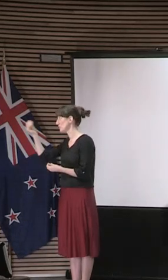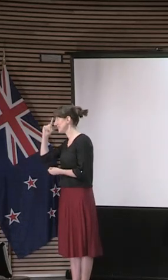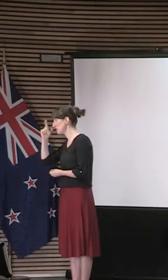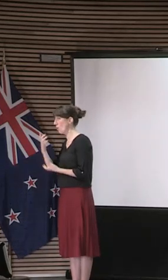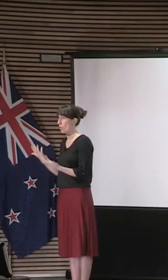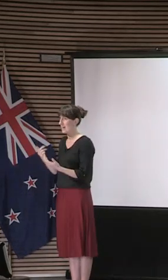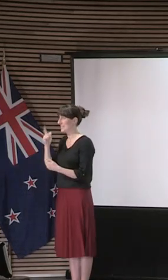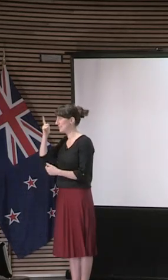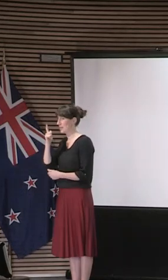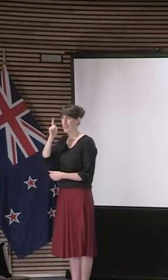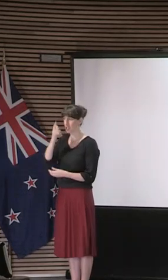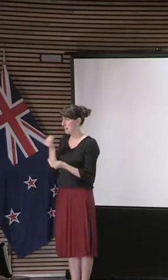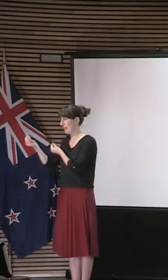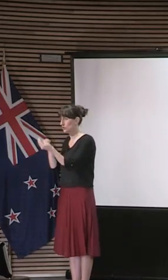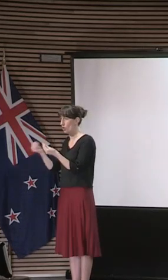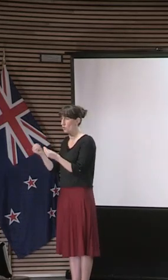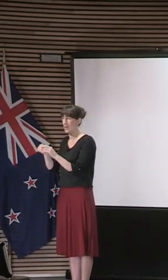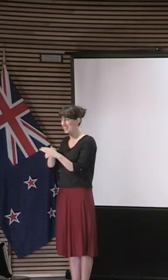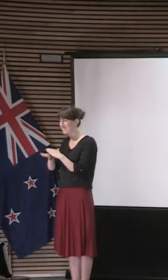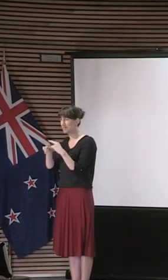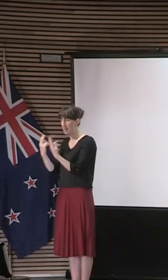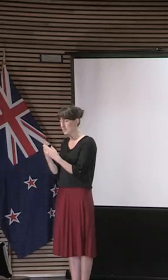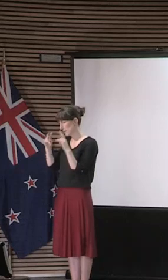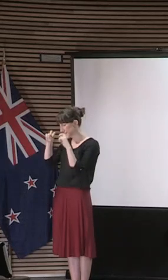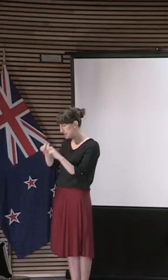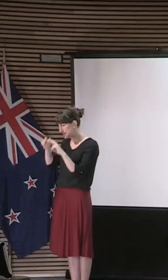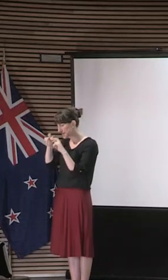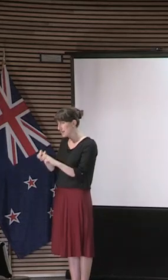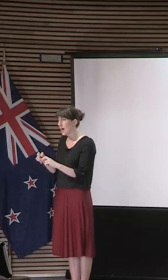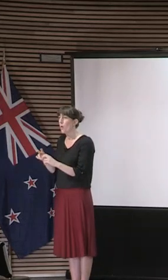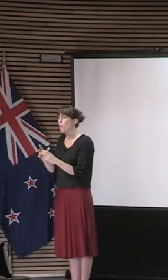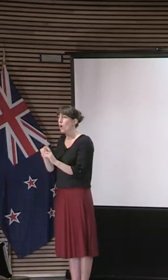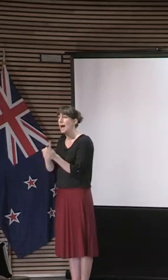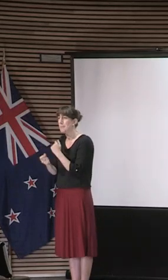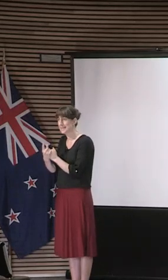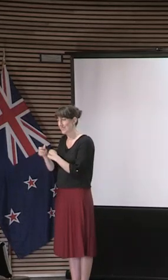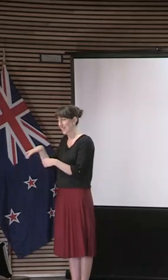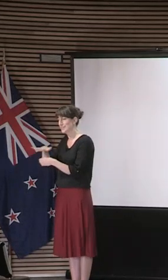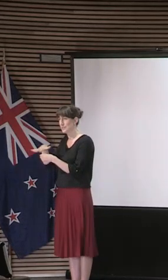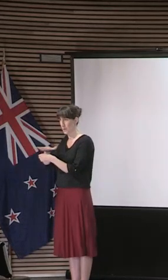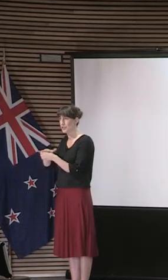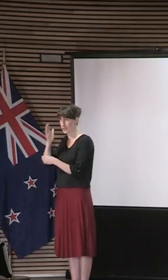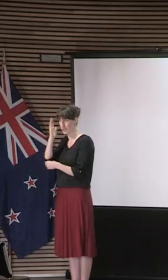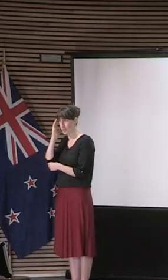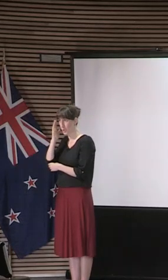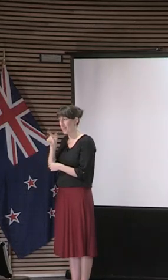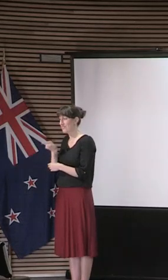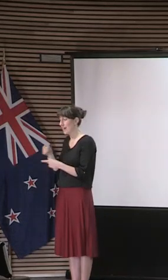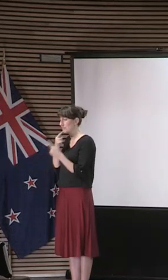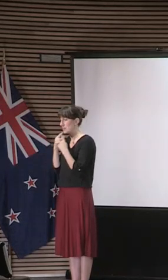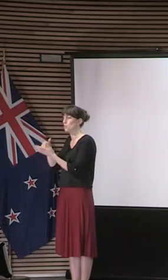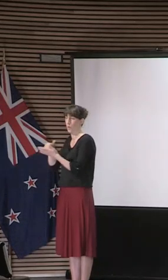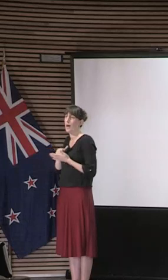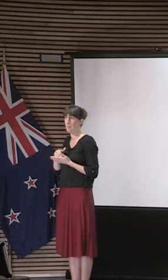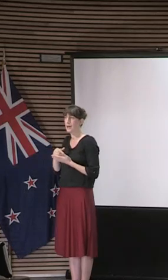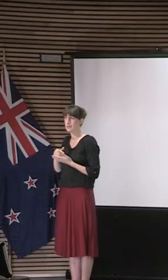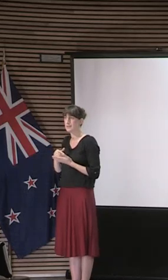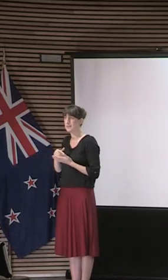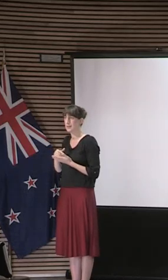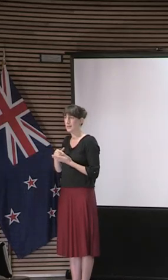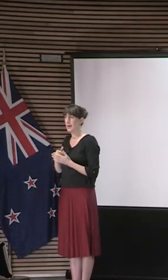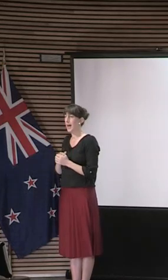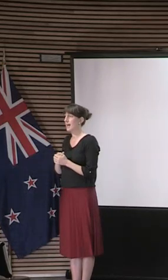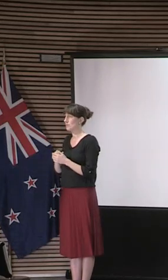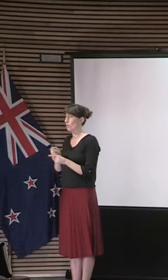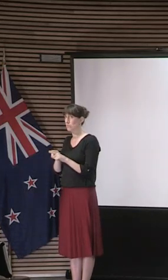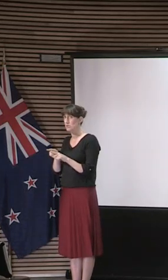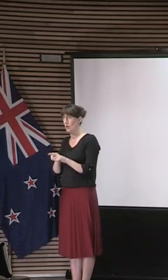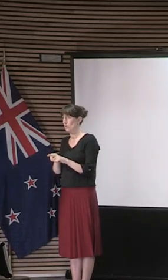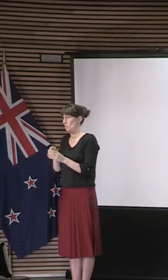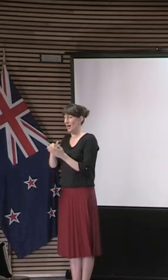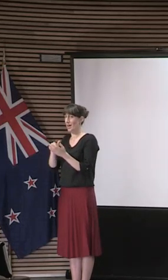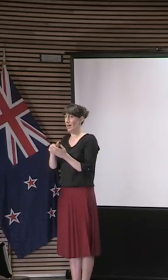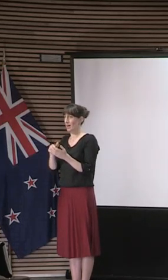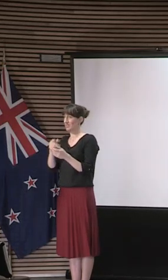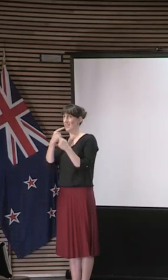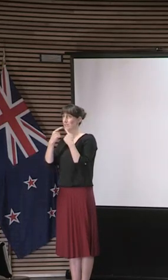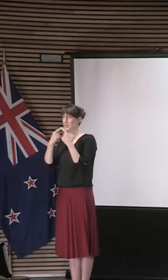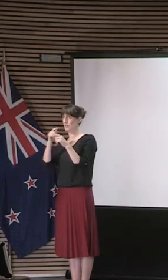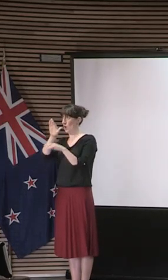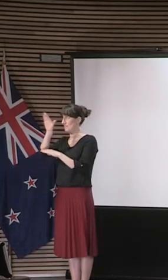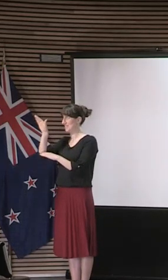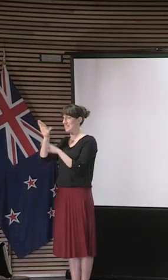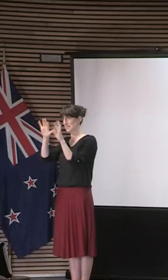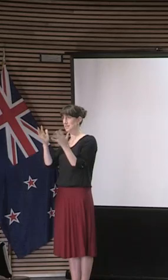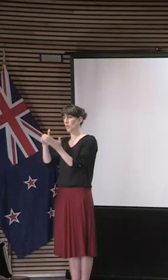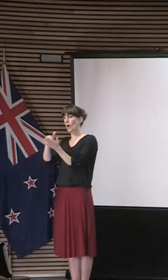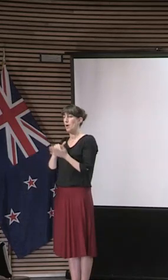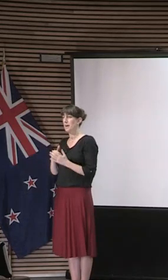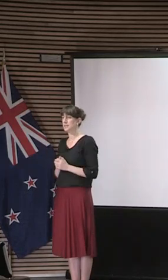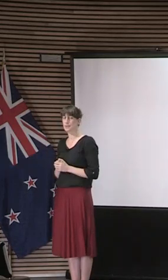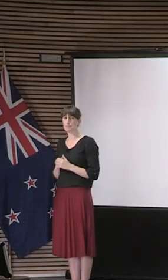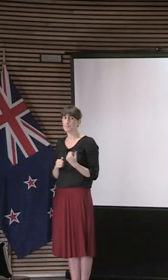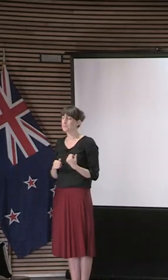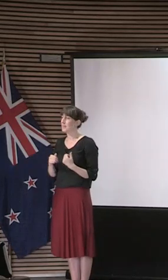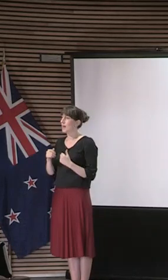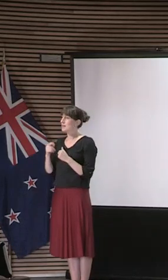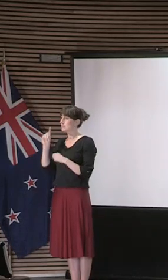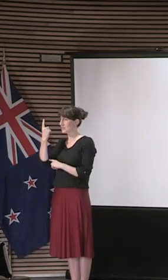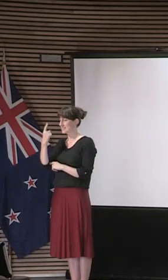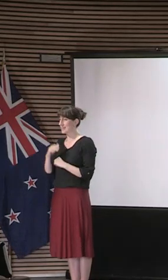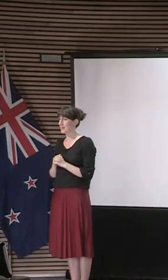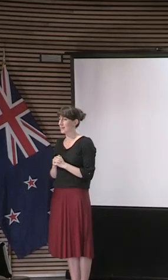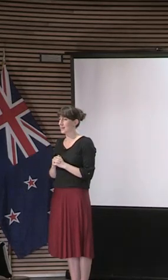roto i te roopu kura, i waenga i